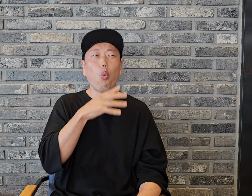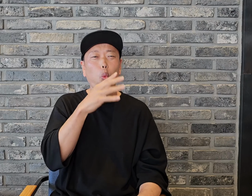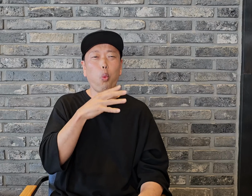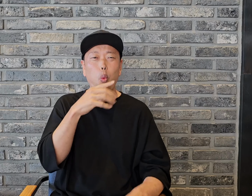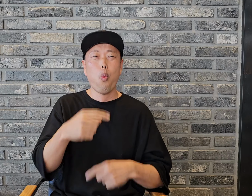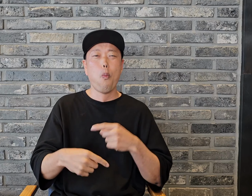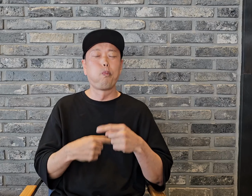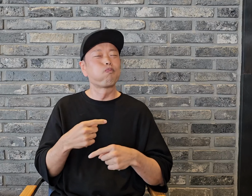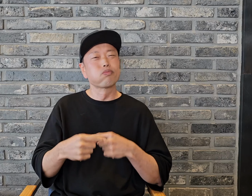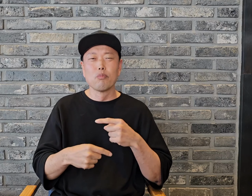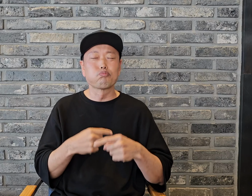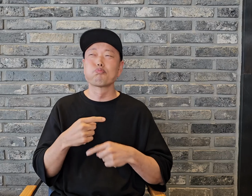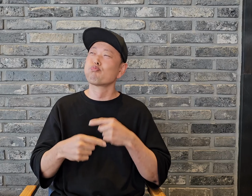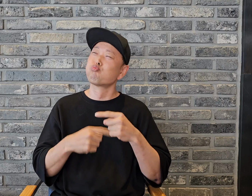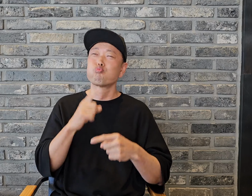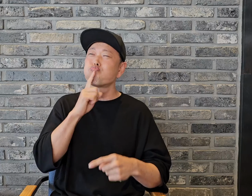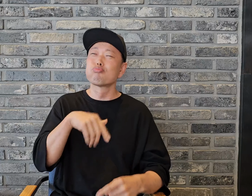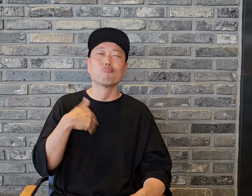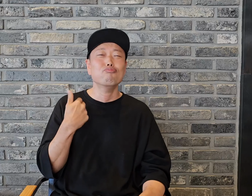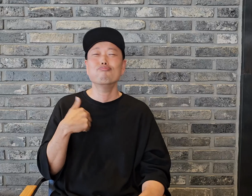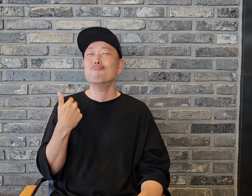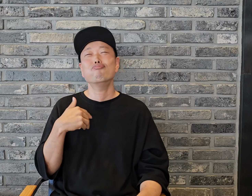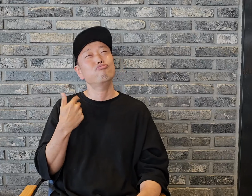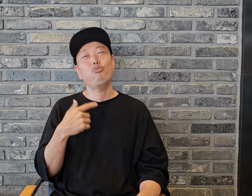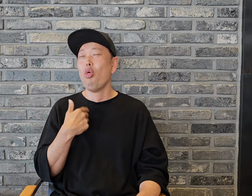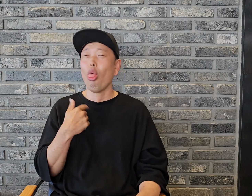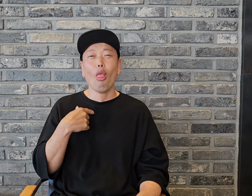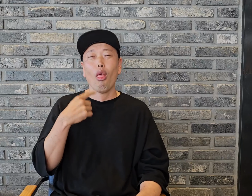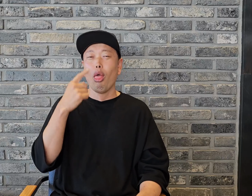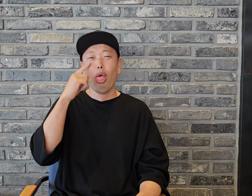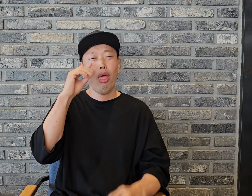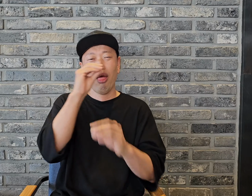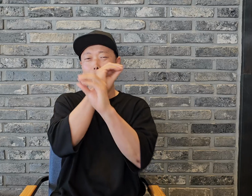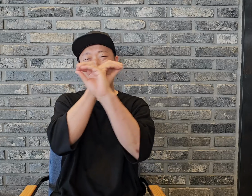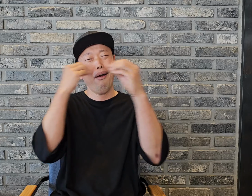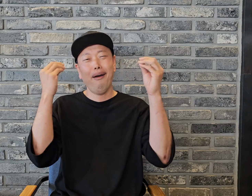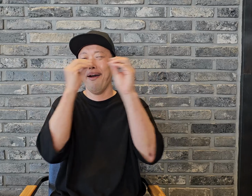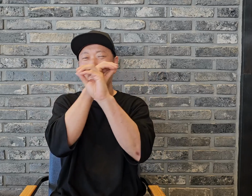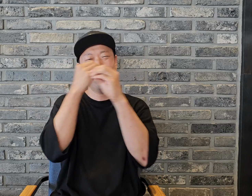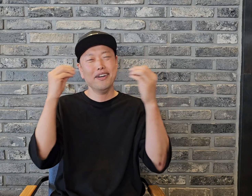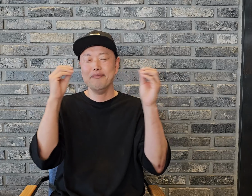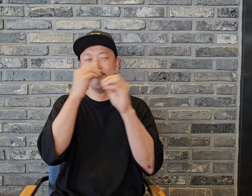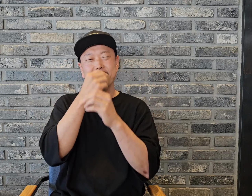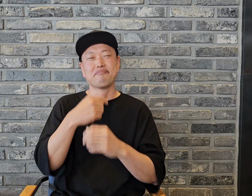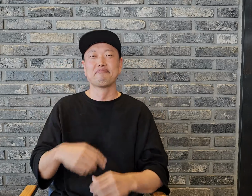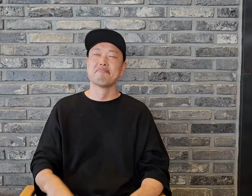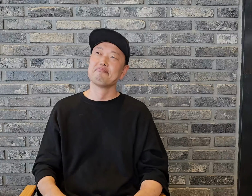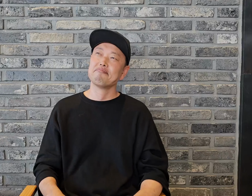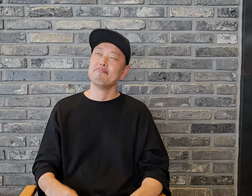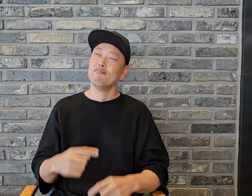Damals wusste ich noch nicht einmal, was Gebärdensprache bedeutet, also habe ich es mir nur grob angeschaut.